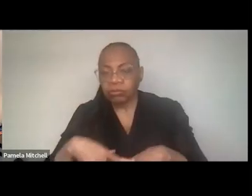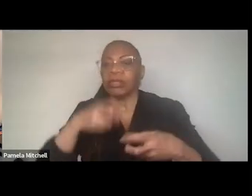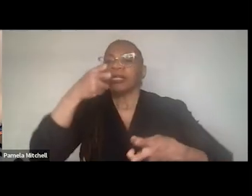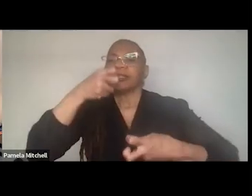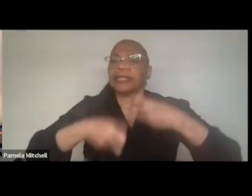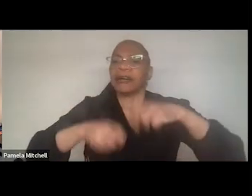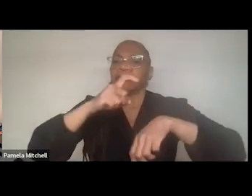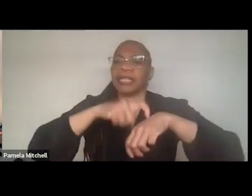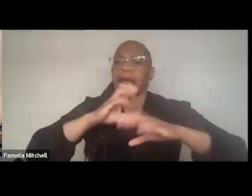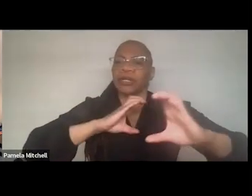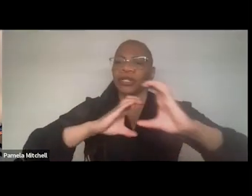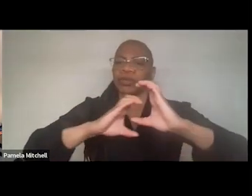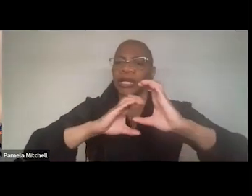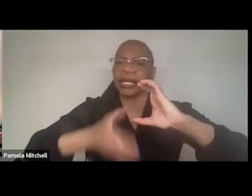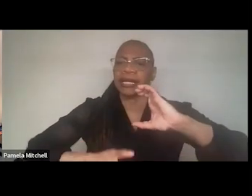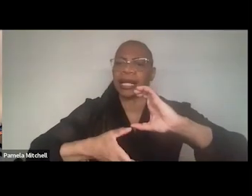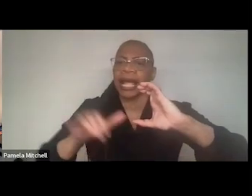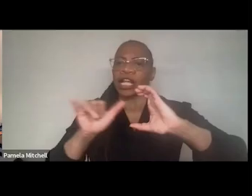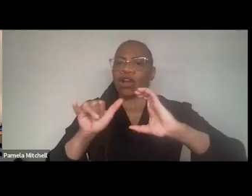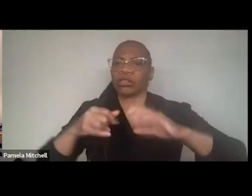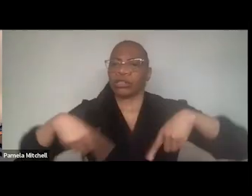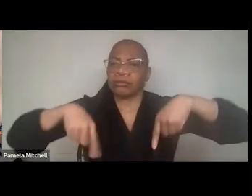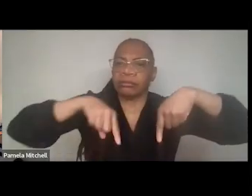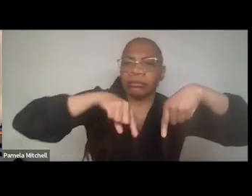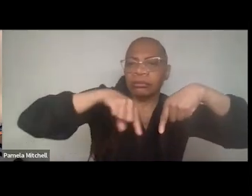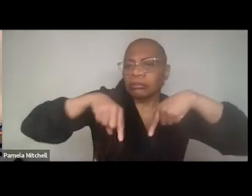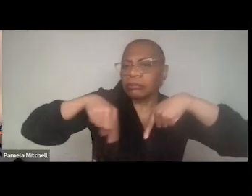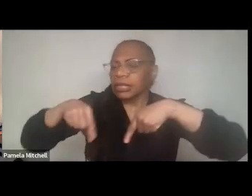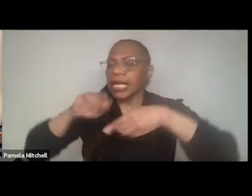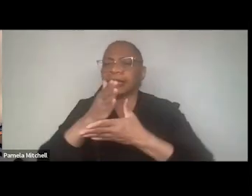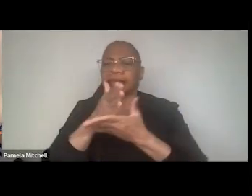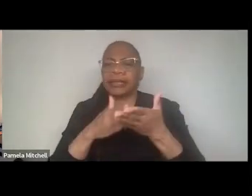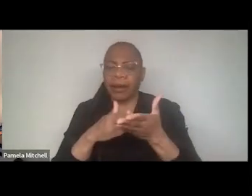y agitación en términos de problemas de comportamiento después de una lesión cerebral.